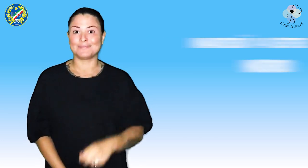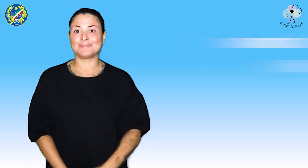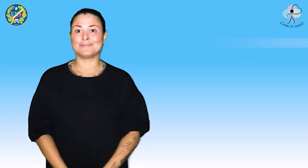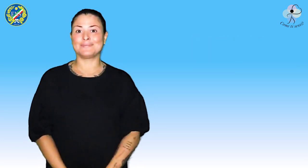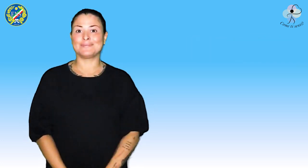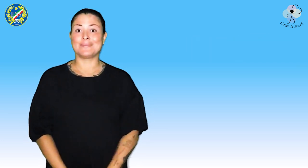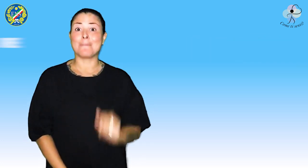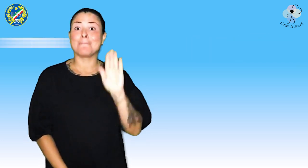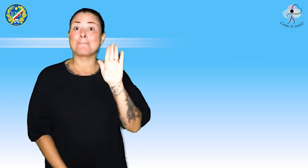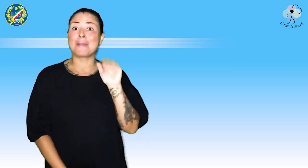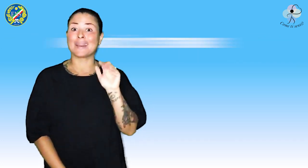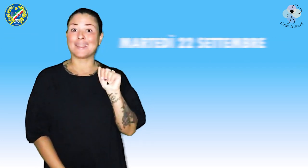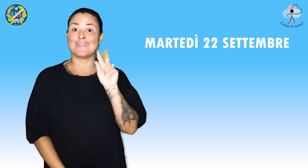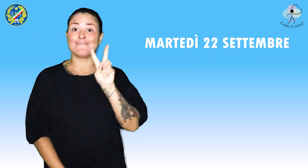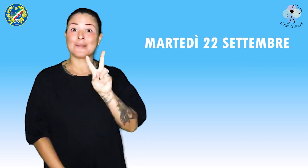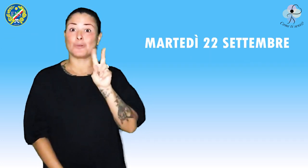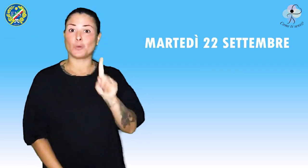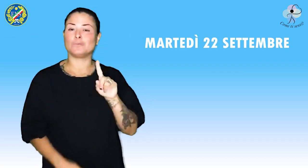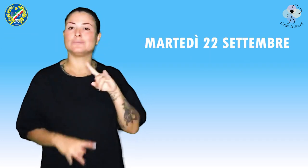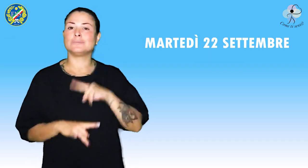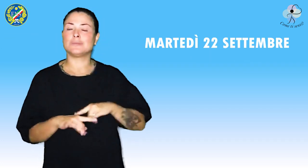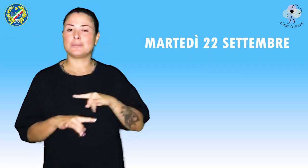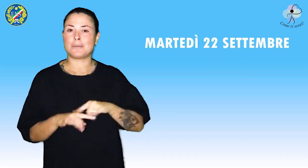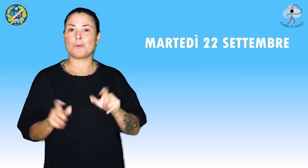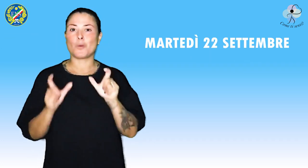Gli appuntamenti saranno: